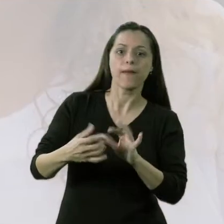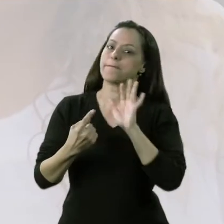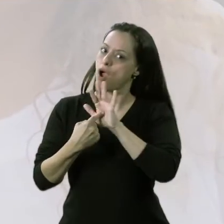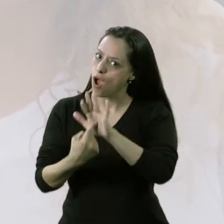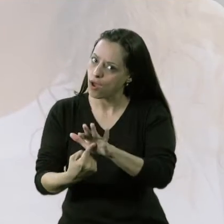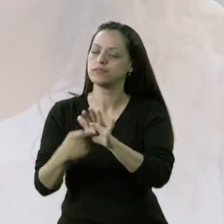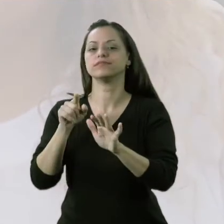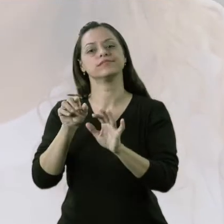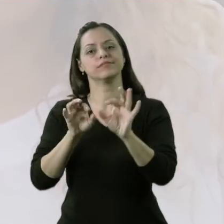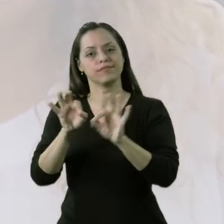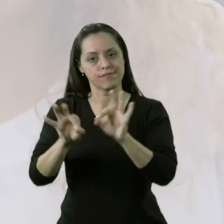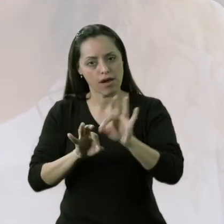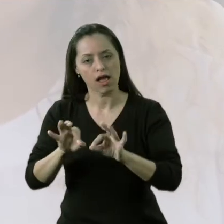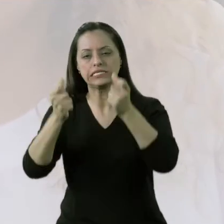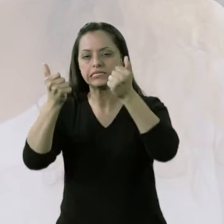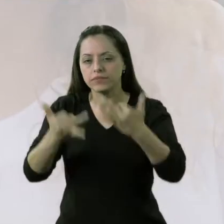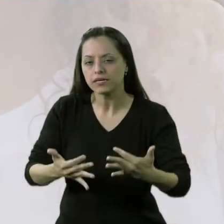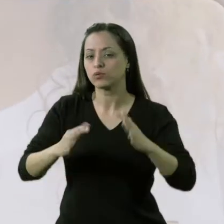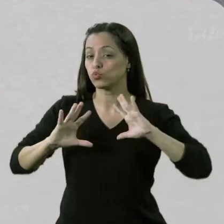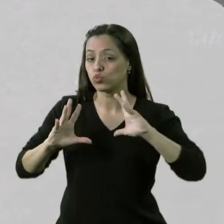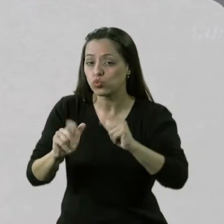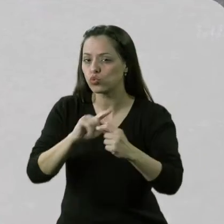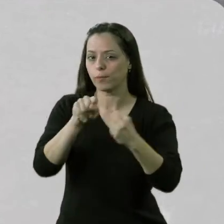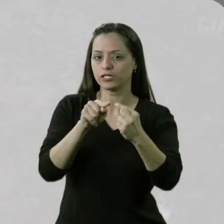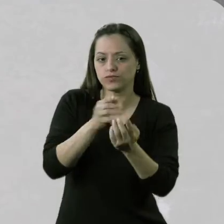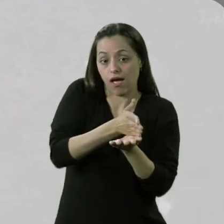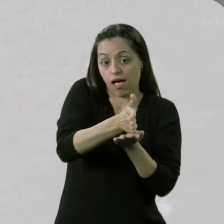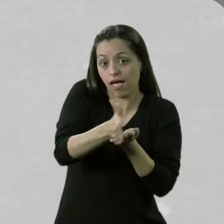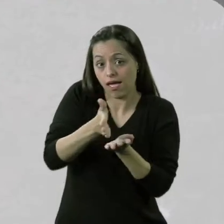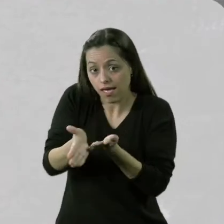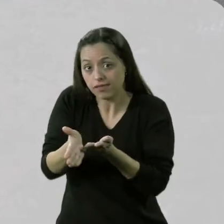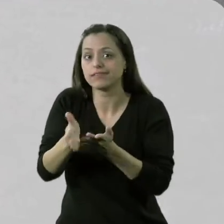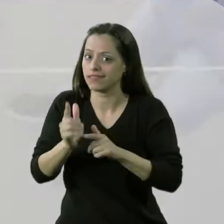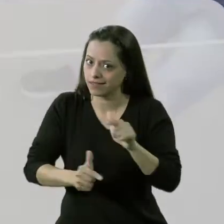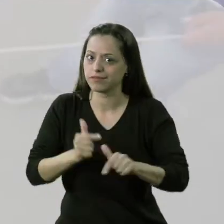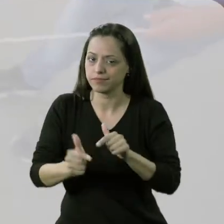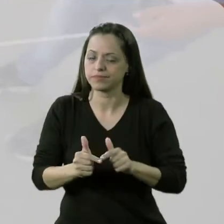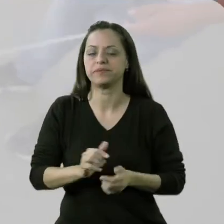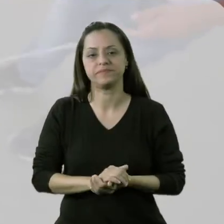A gente fez uma apresentação do projeto, explicamos os objetivos,os eixos que a gente queria trabalhar.